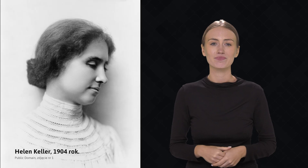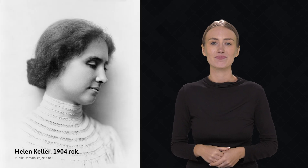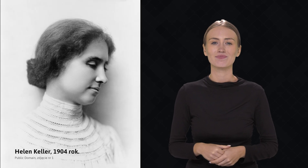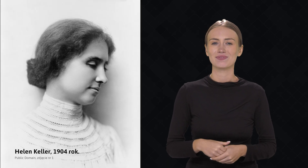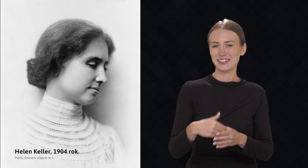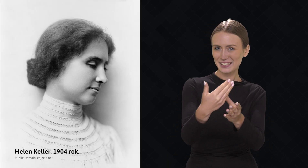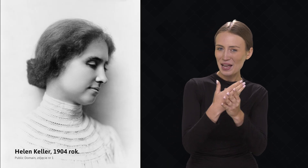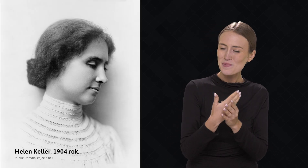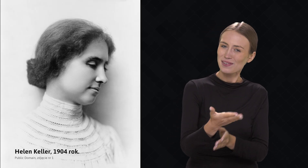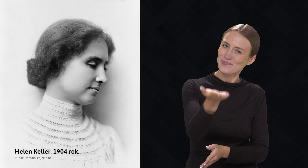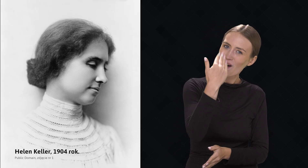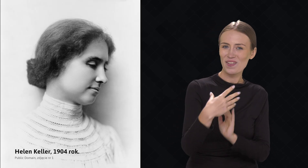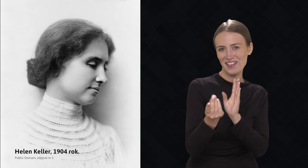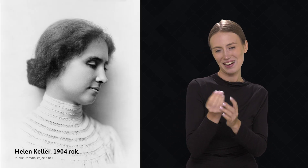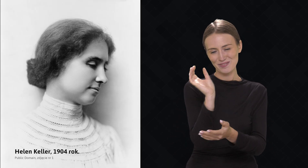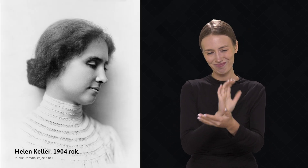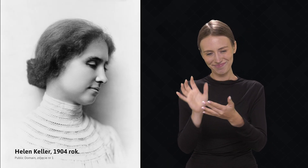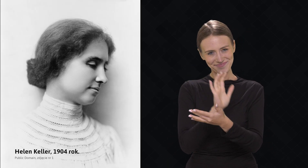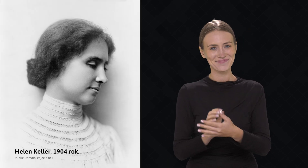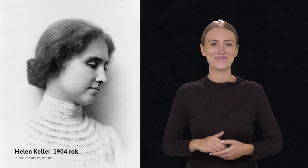Zapraszam do oglądania!